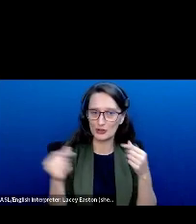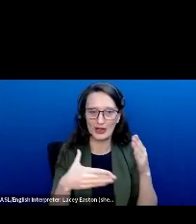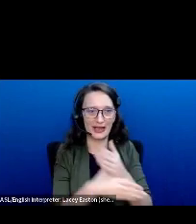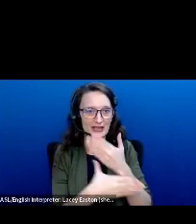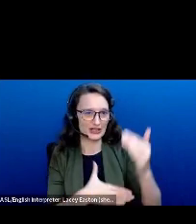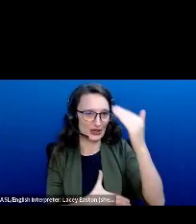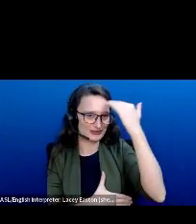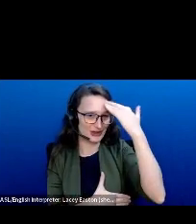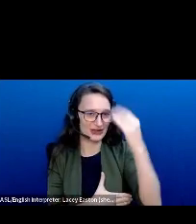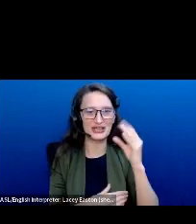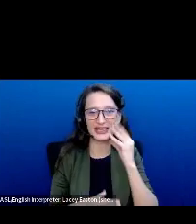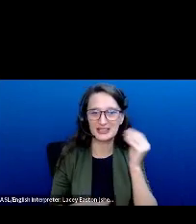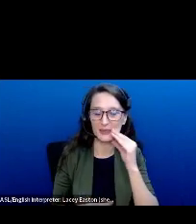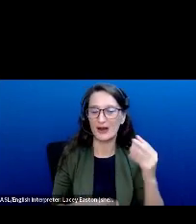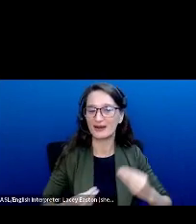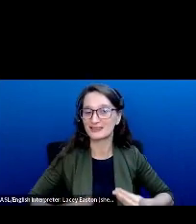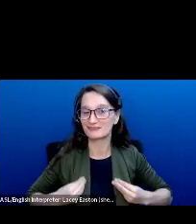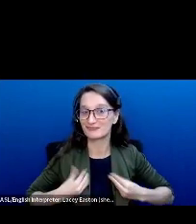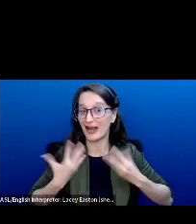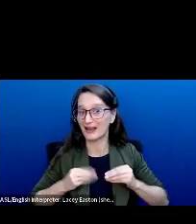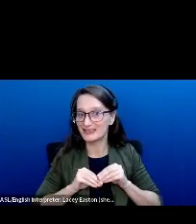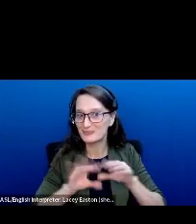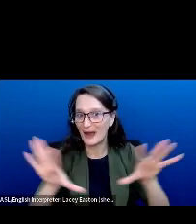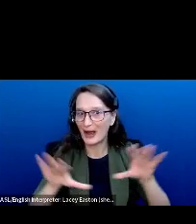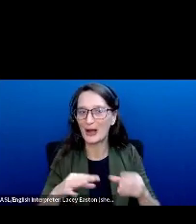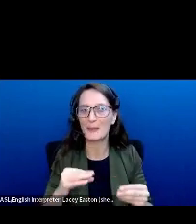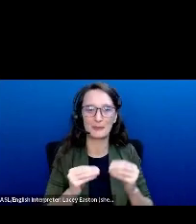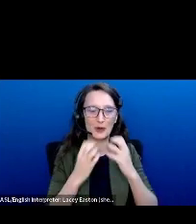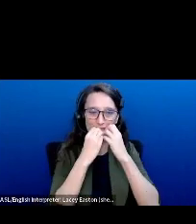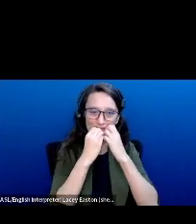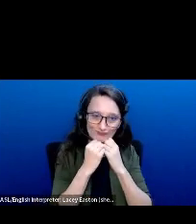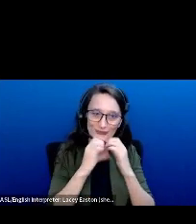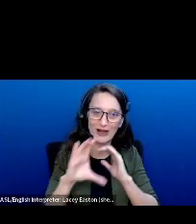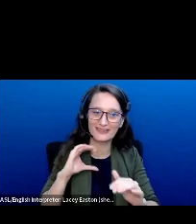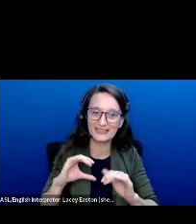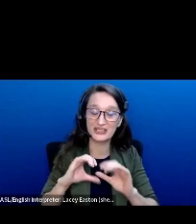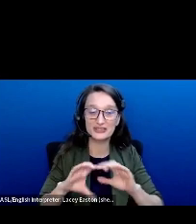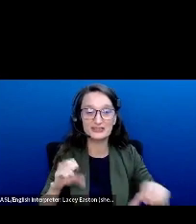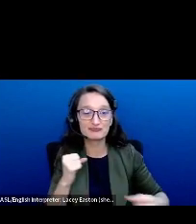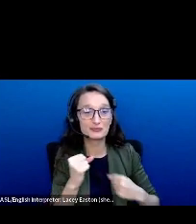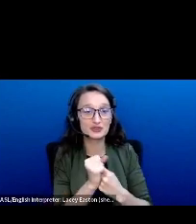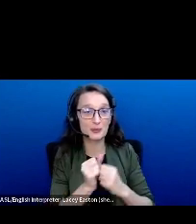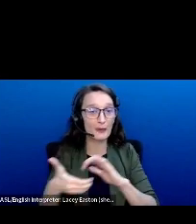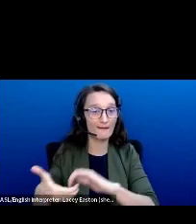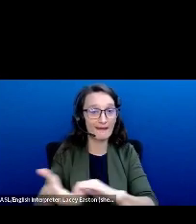conversaciones significativas y fomentan la colaboración y resaltan las voces de padres y estudiantes